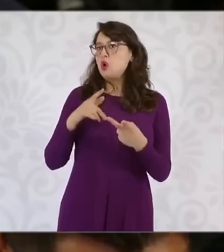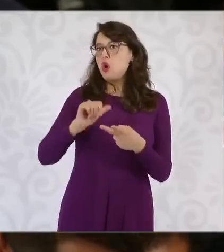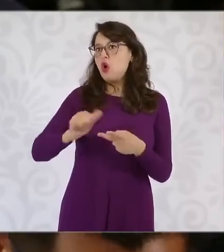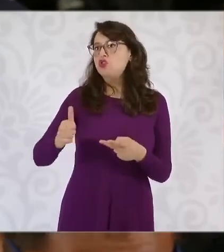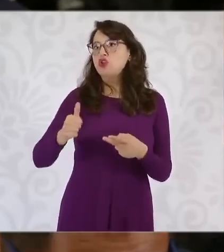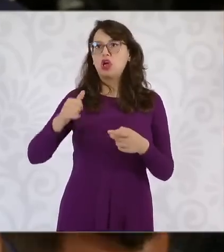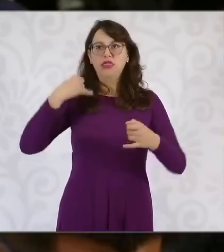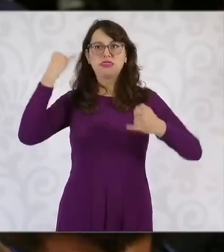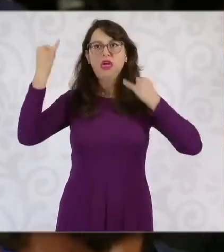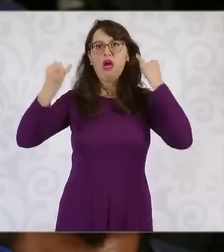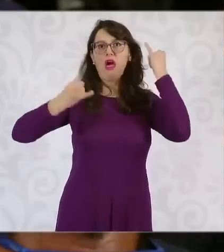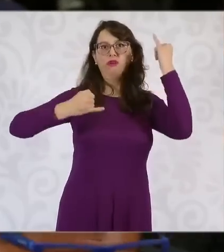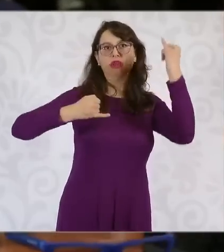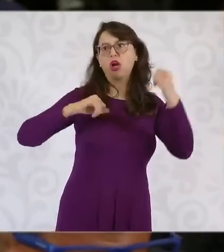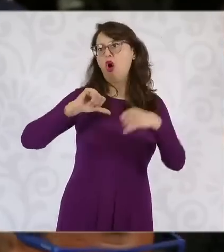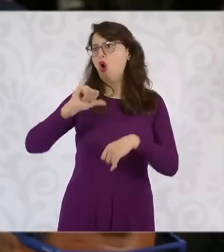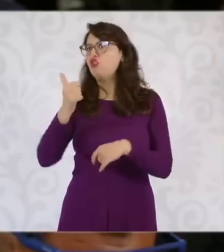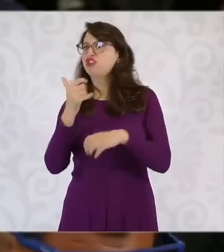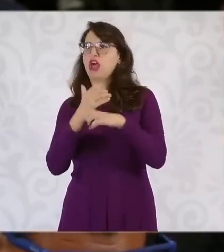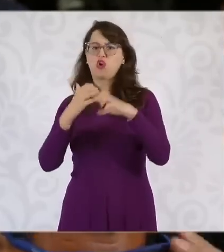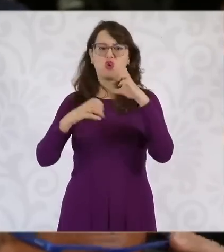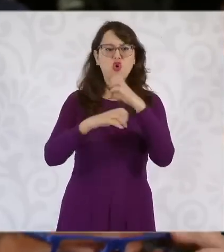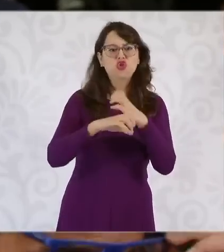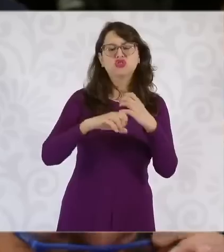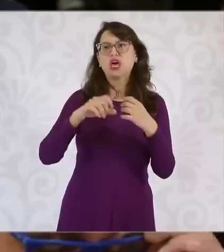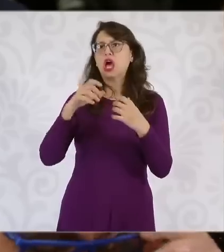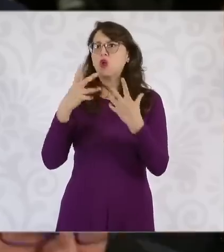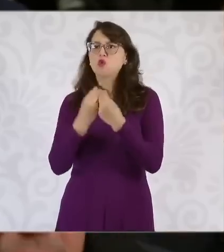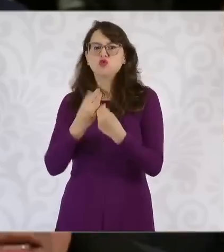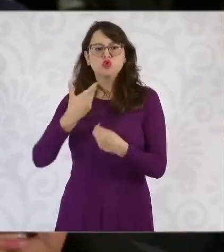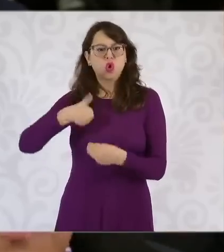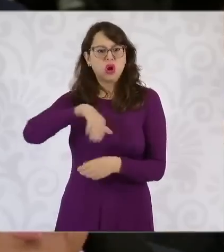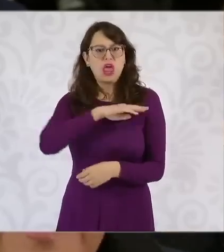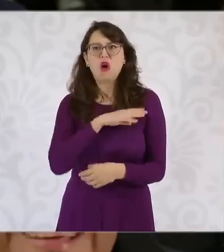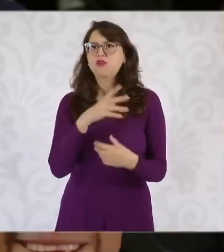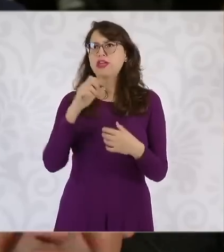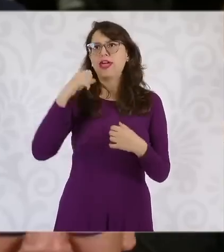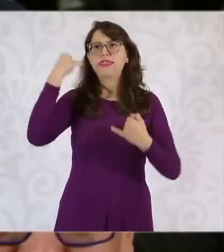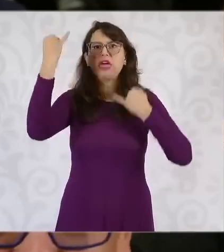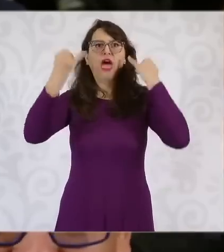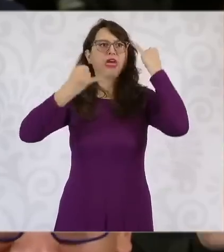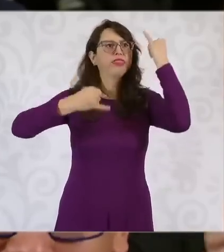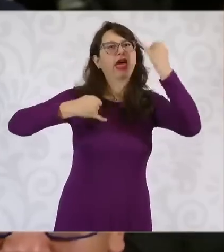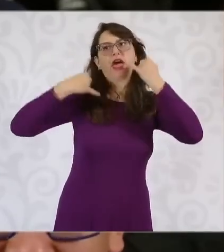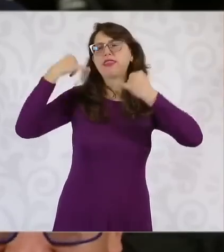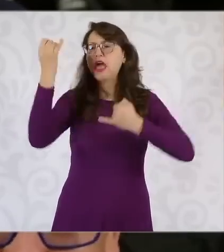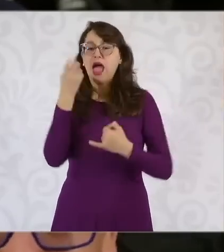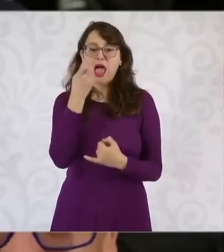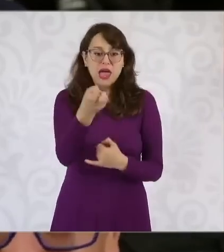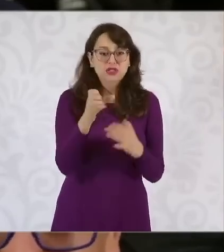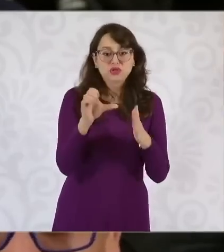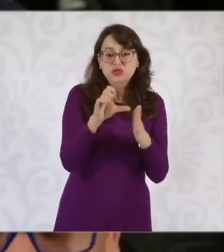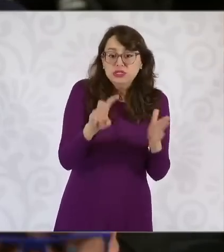en la campaña de Claudia sheiman Ese es su Ese es su currículum presidenta y él es el que está